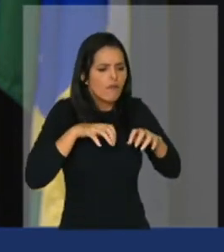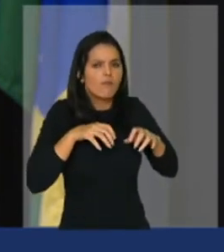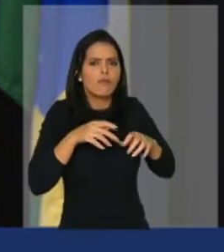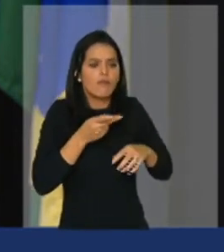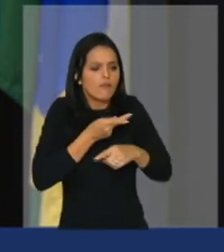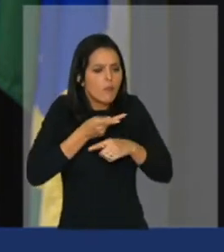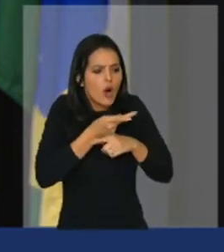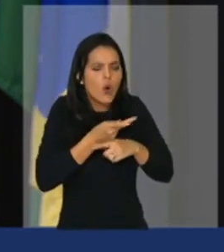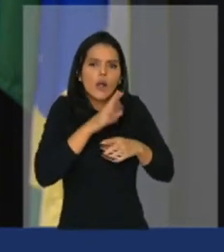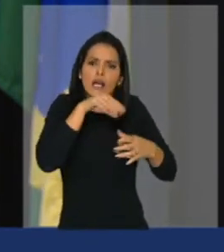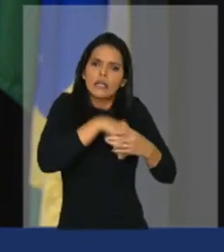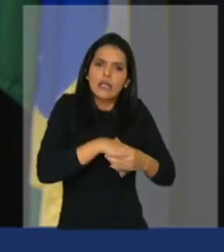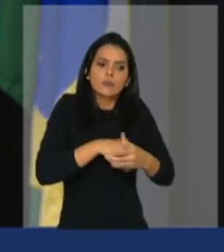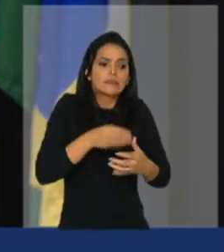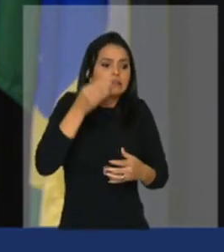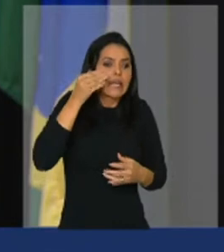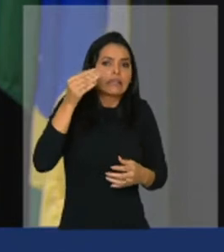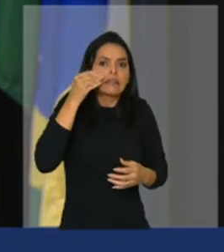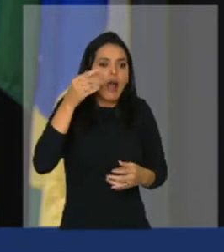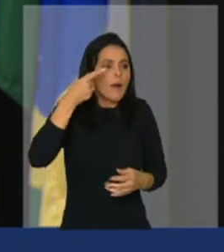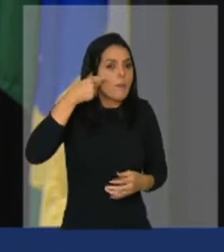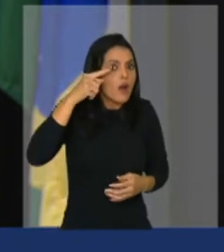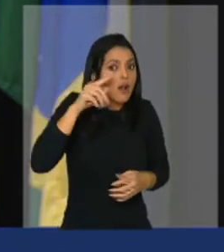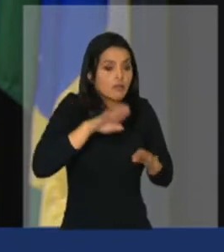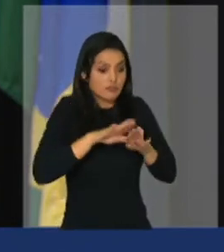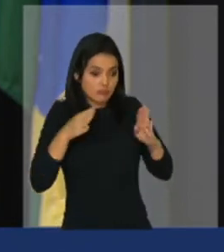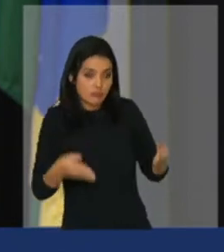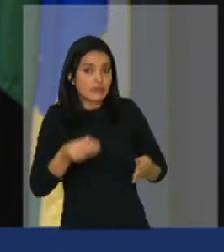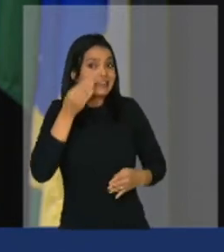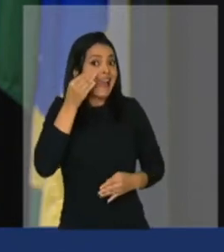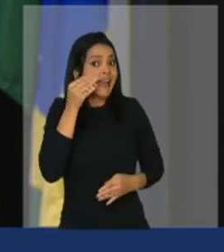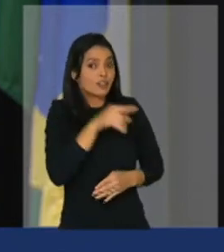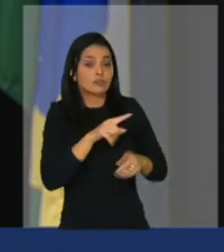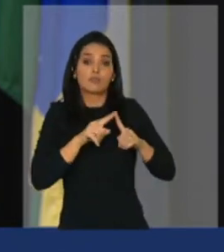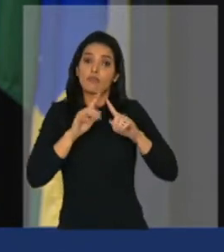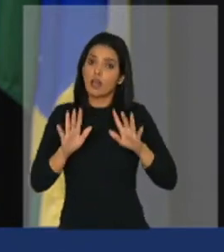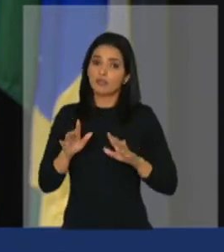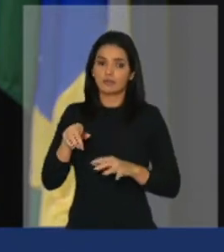PODE ACEITAR O XAVECOS QUE O PRESIDENTE TEM FEITO COM A DEMOCRACIA, QUEM TEM CONCEITO XAVECO COM A DEMOCRACIA É O